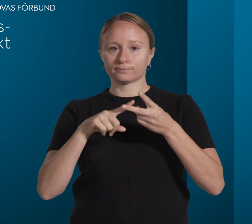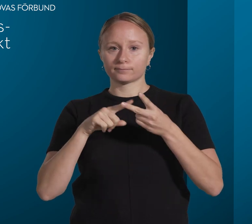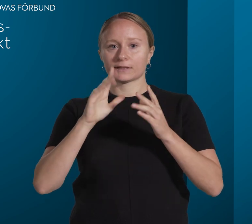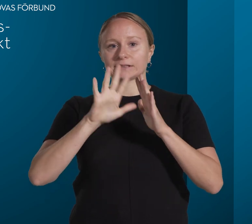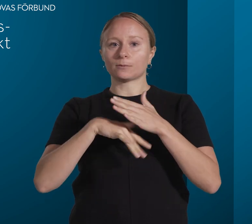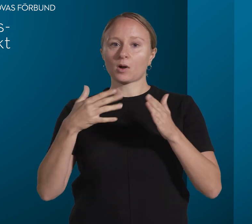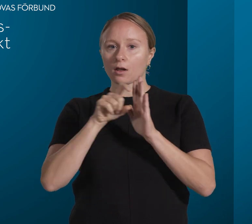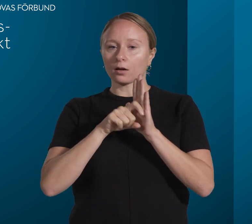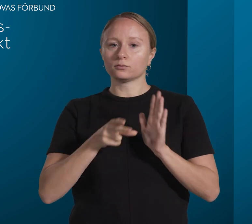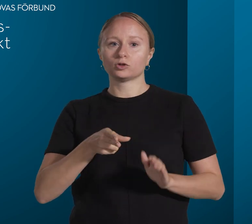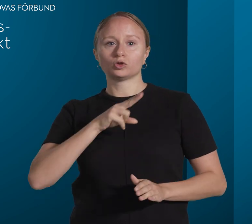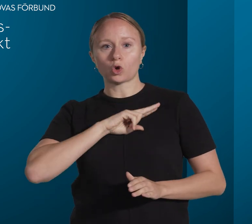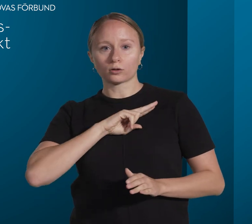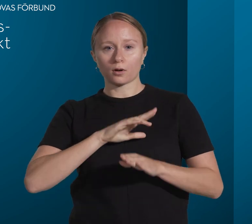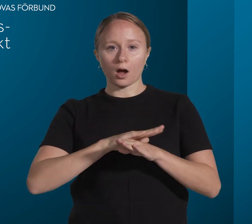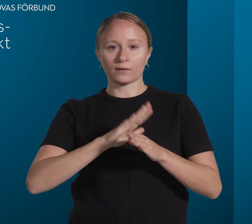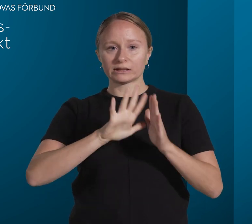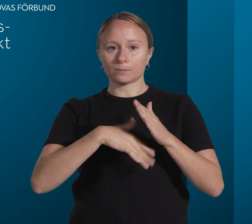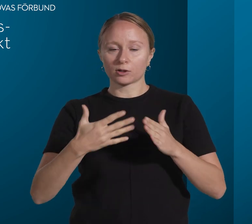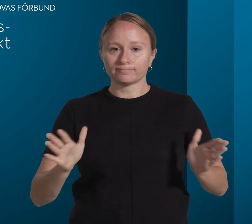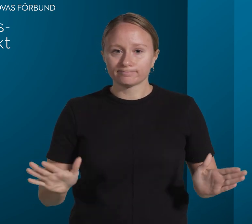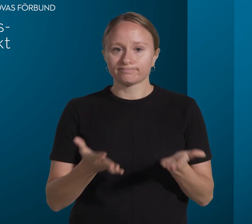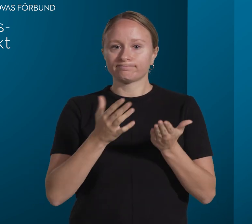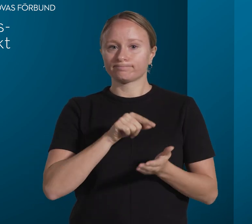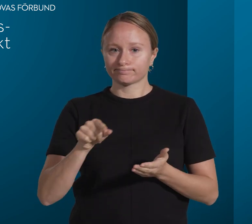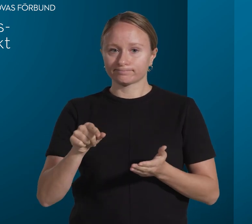teckenspråkslagens skyldighet att främja användningen av teckenspråk, -